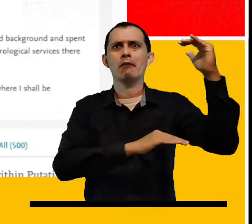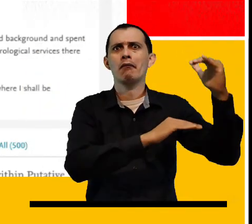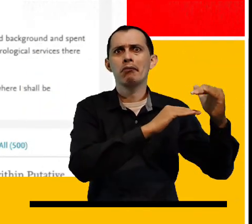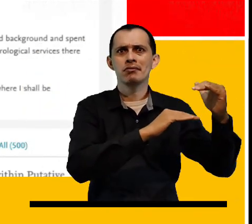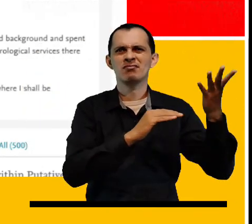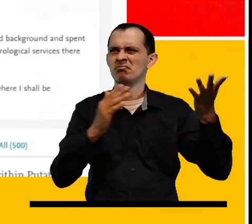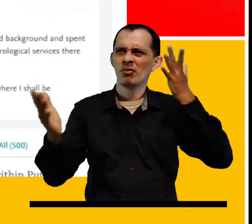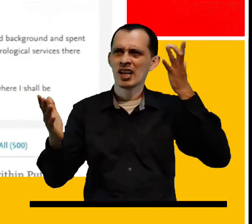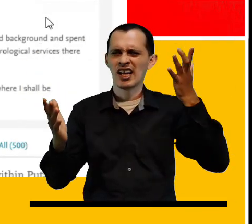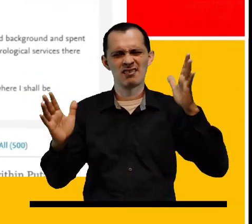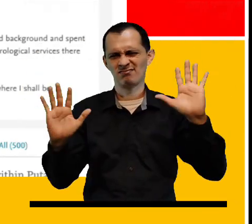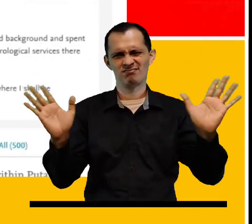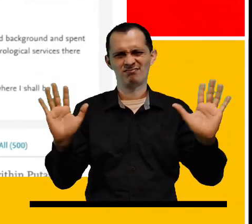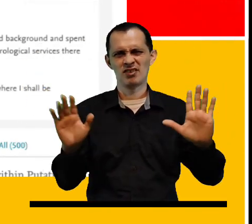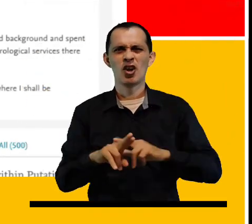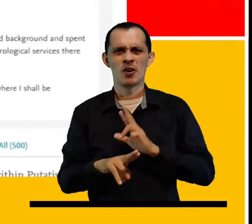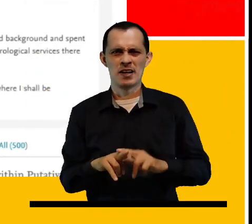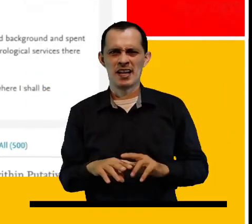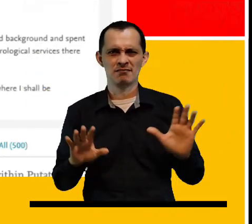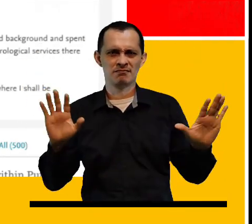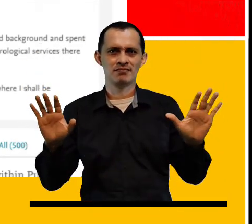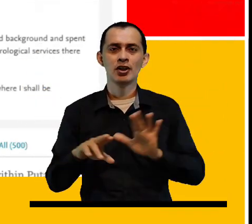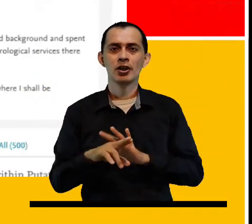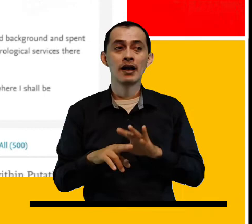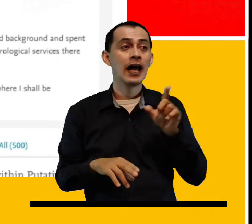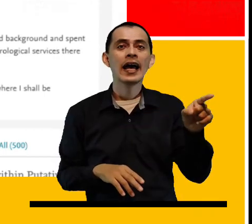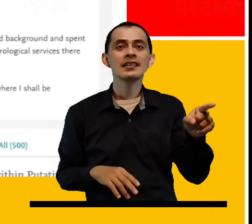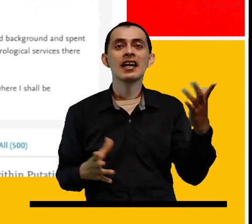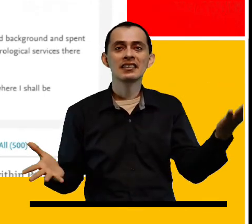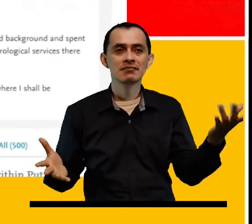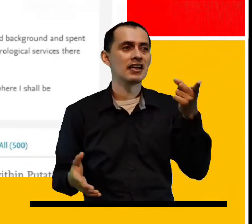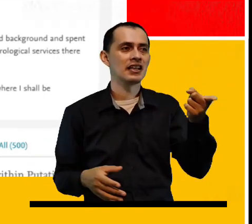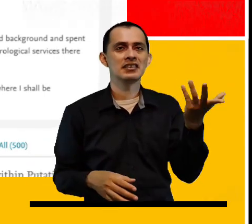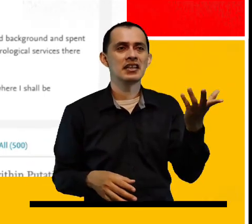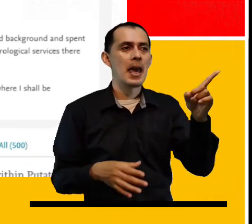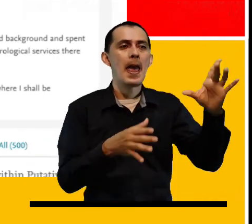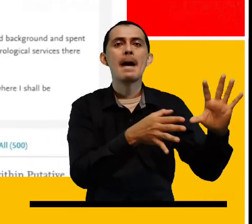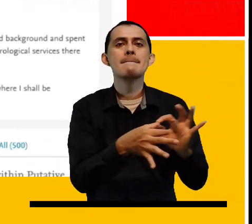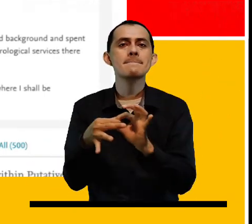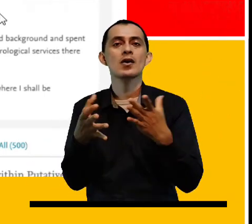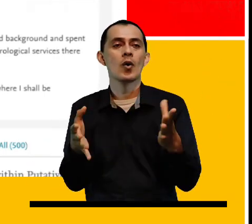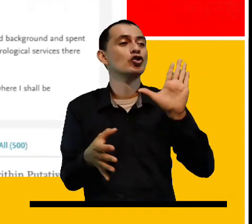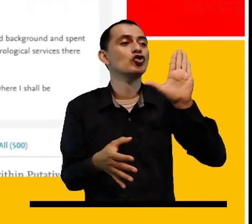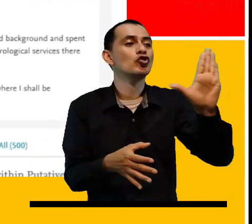ser un gestor de referencias asociado a la casa editorial Elsevier, sólo hacen referencia a toda